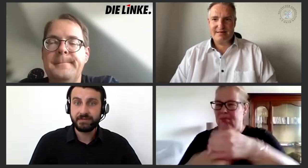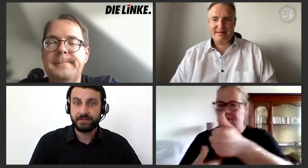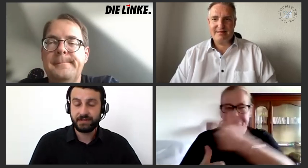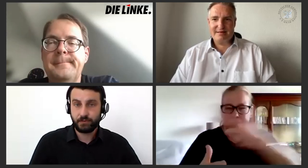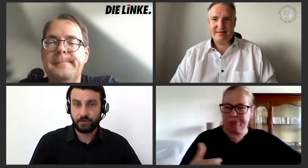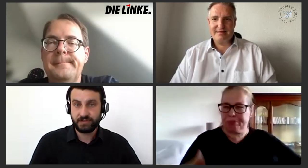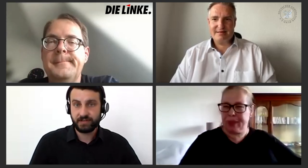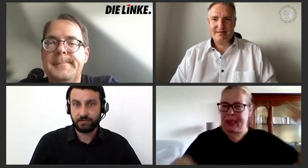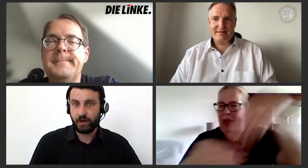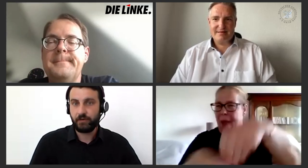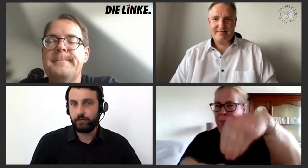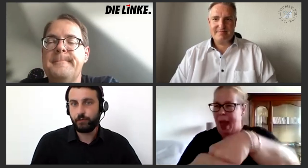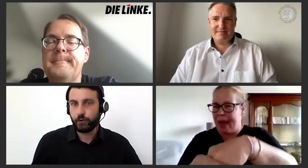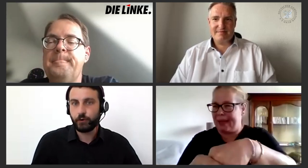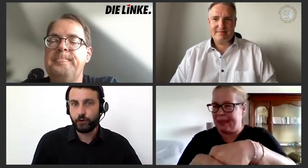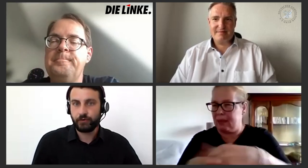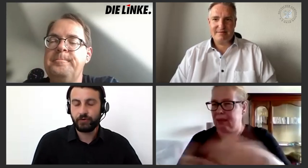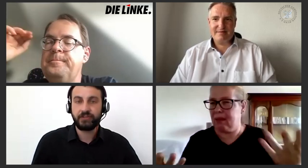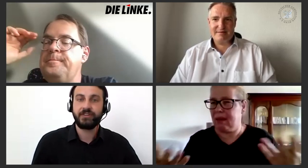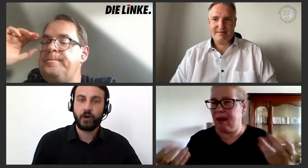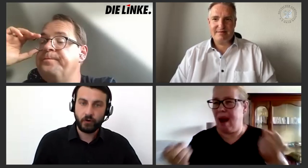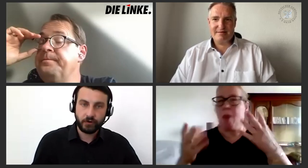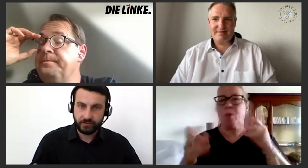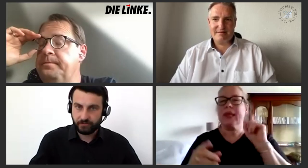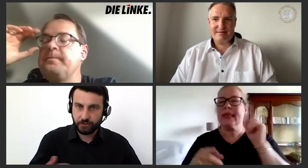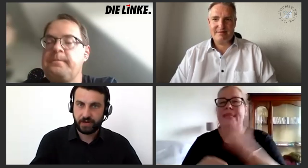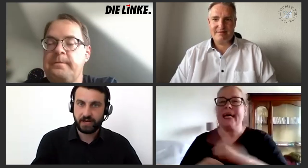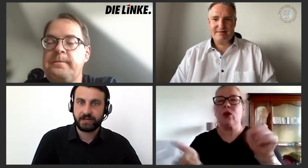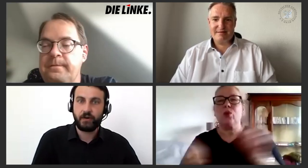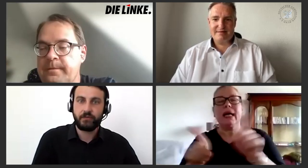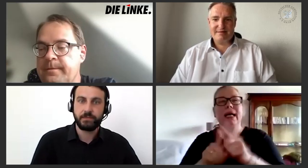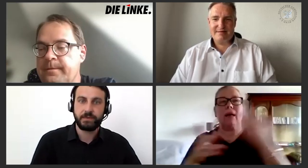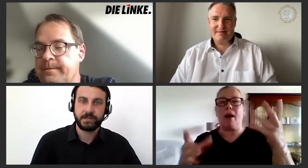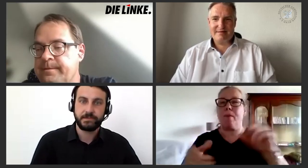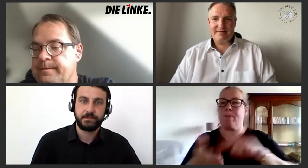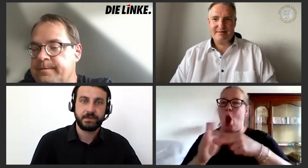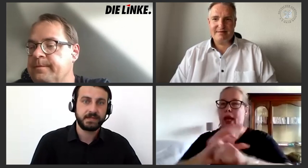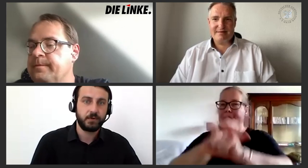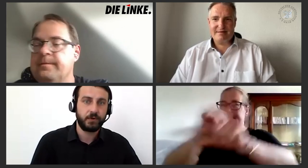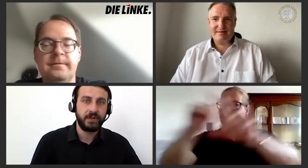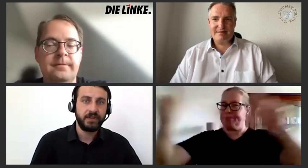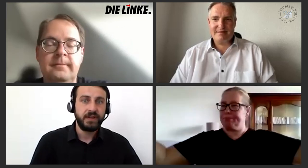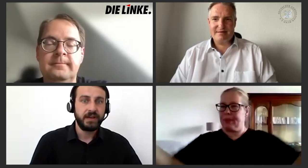die dann mit in der Politik wirken könnten. Wir sprachen ja auch von der Partizipation.